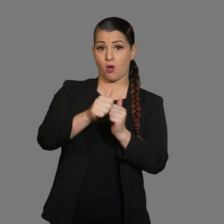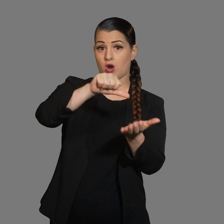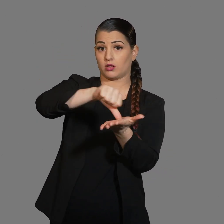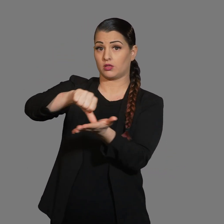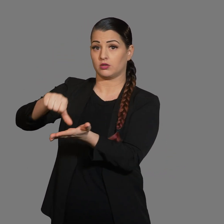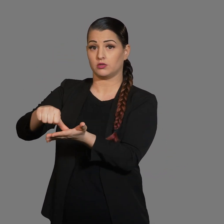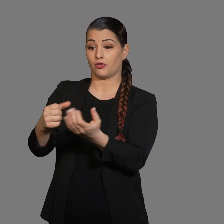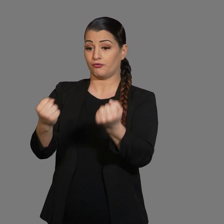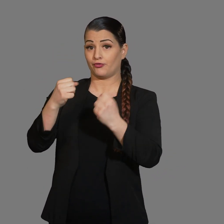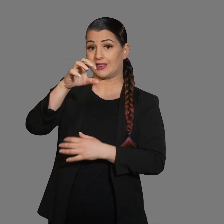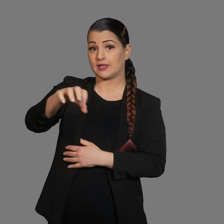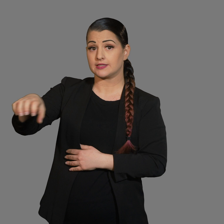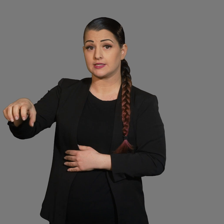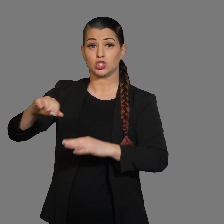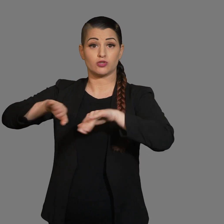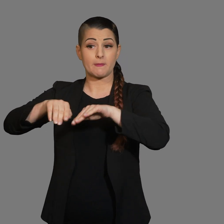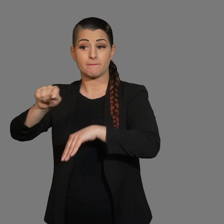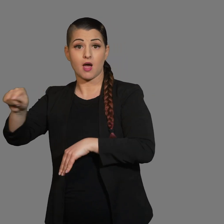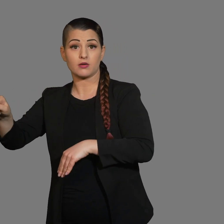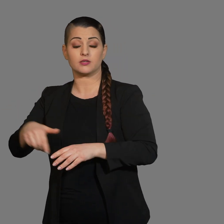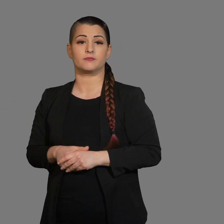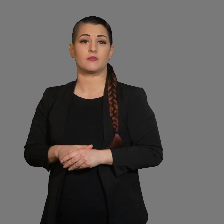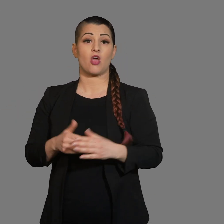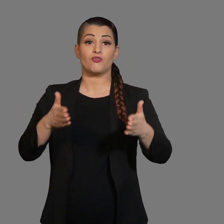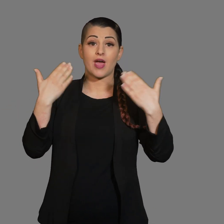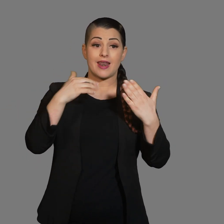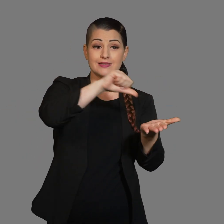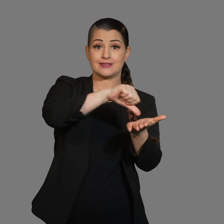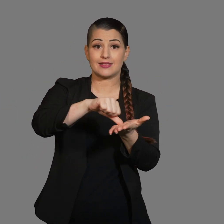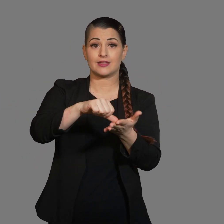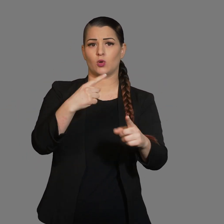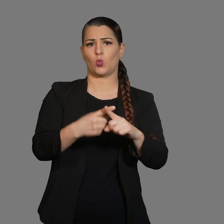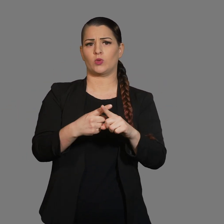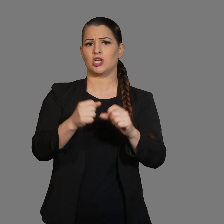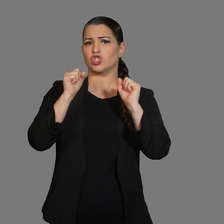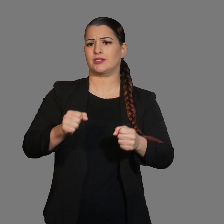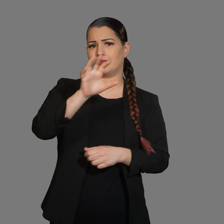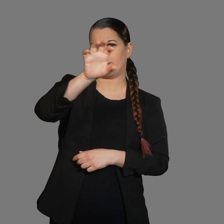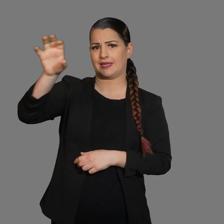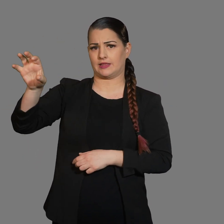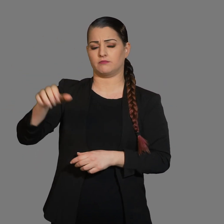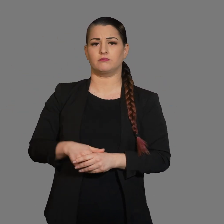Sportzentren, Fitnesszentren, Schwimmbäder, Wellnesszentren und Skigebiete,